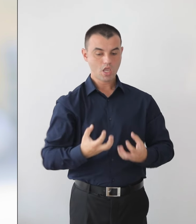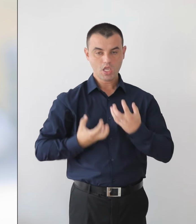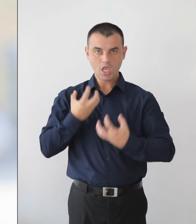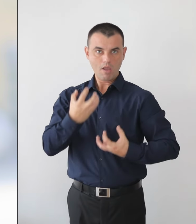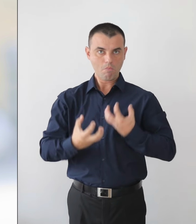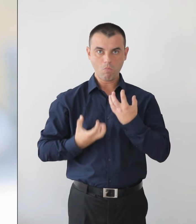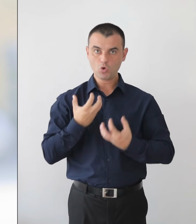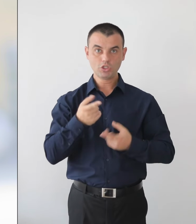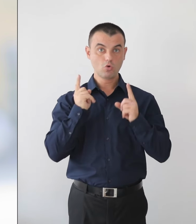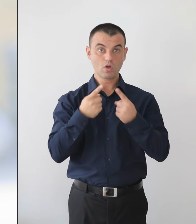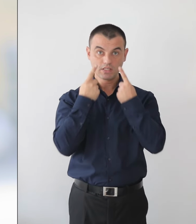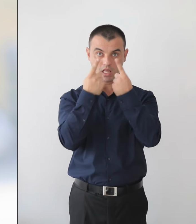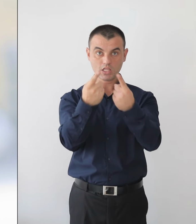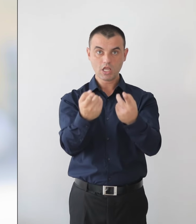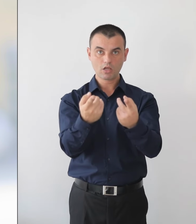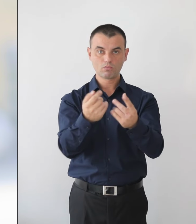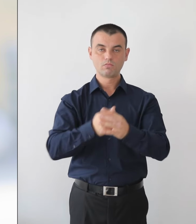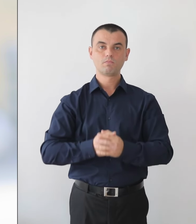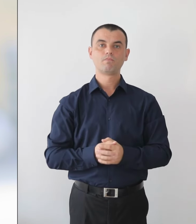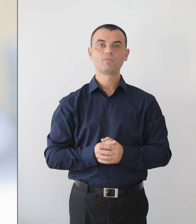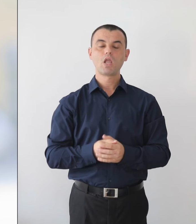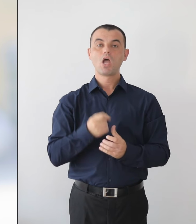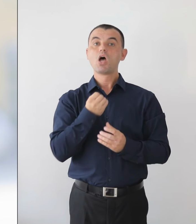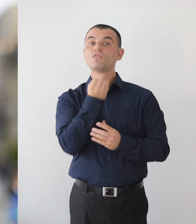и емоция, като избягвате да гледате директно в слънчевата светлина.